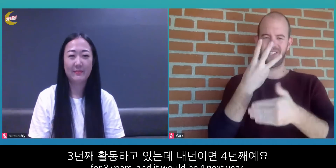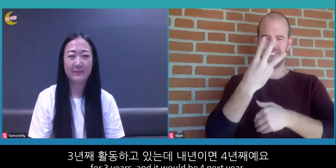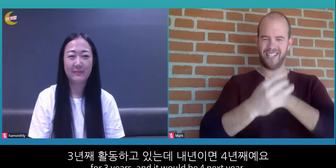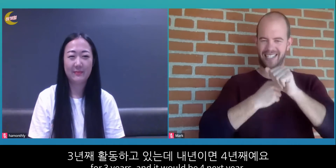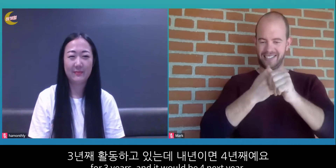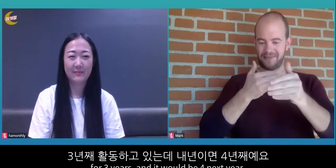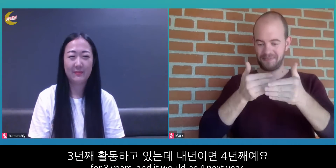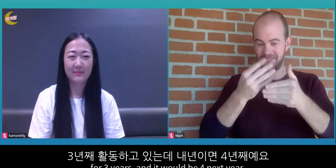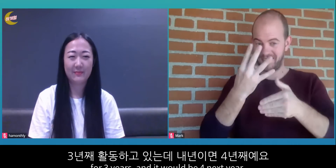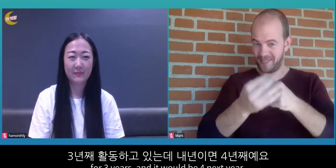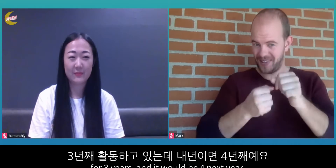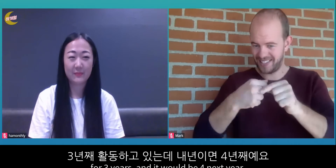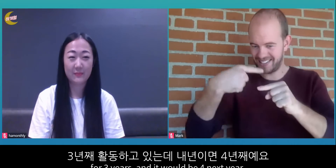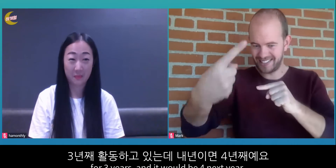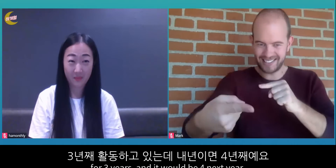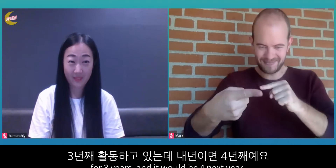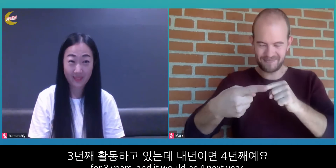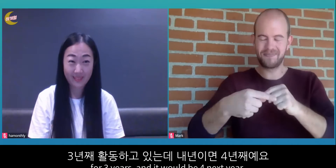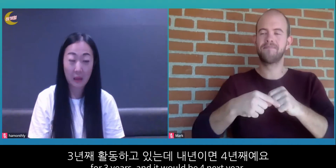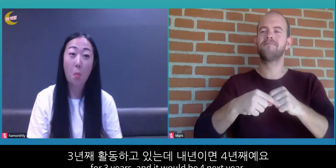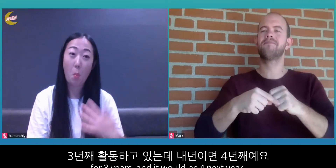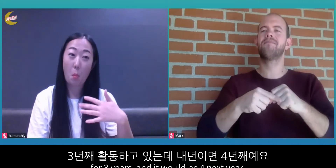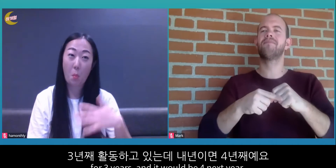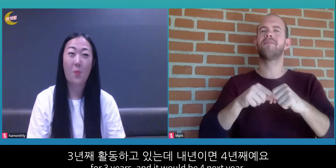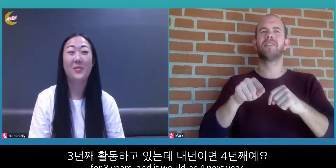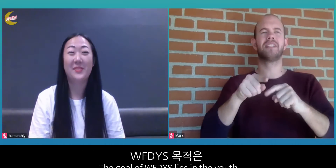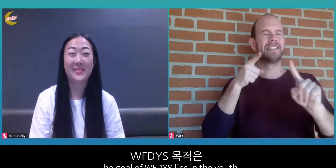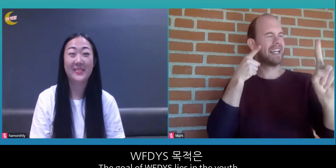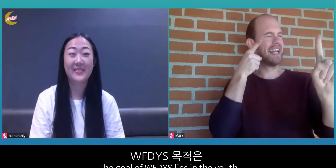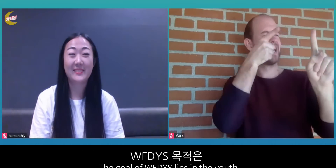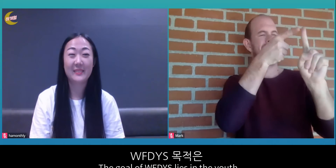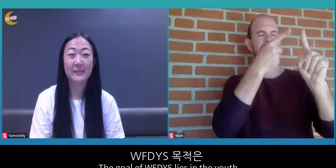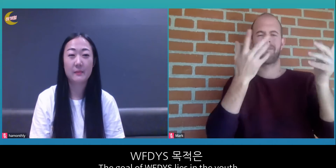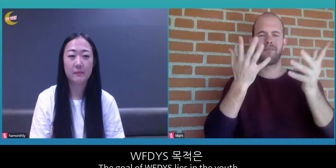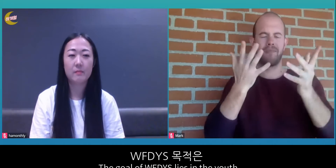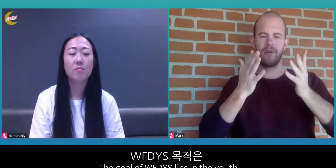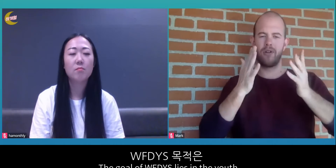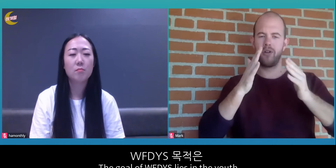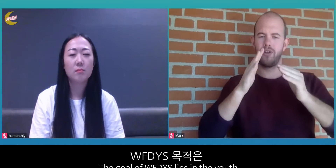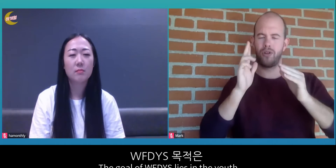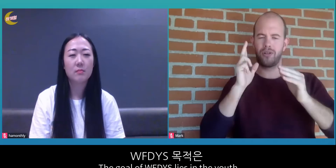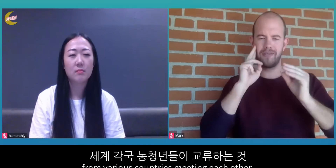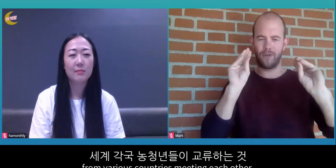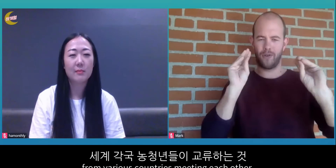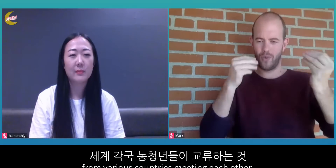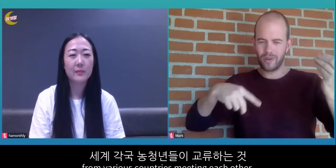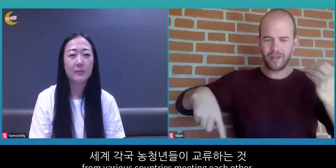、来年は4年間になります。 WFDYSの目標は、さまざまな国の若者が互いに会うこと、